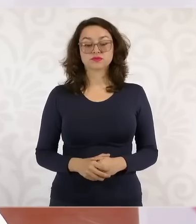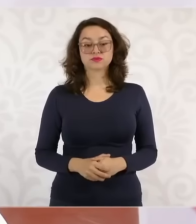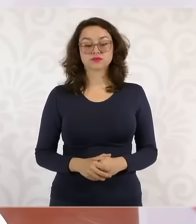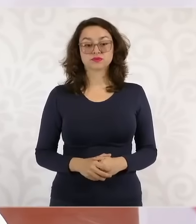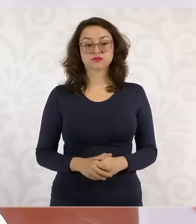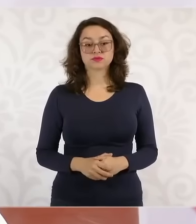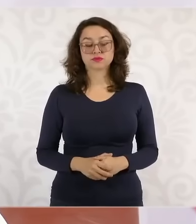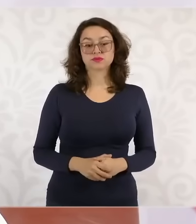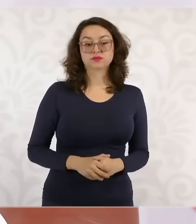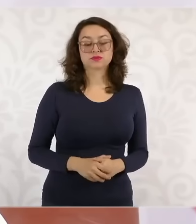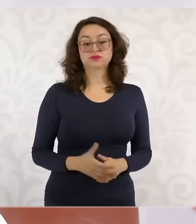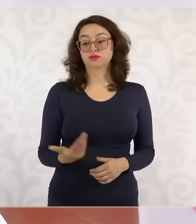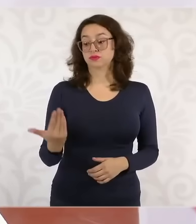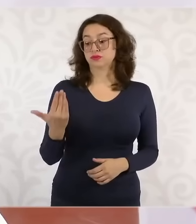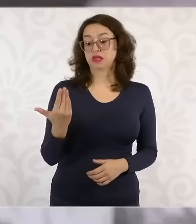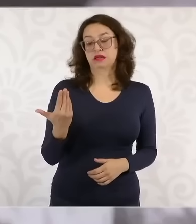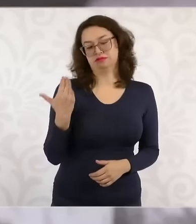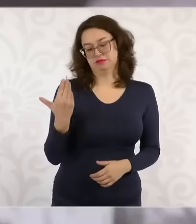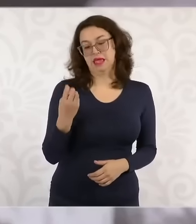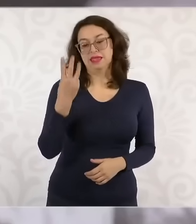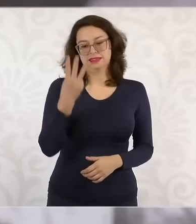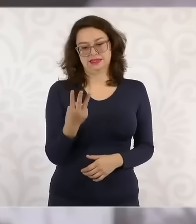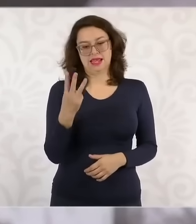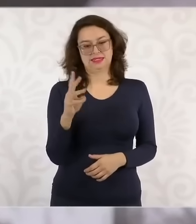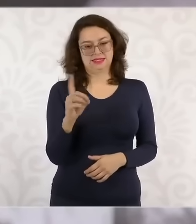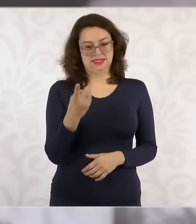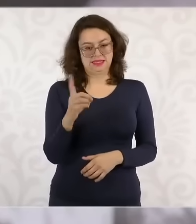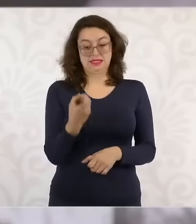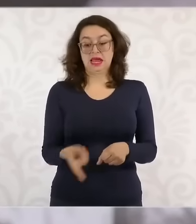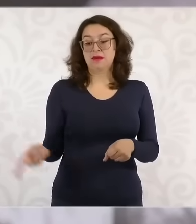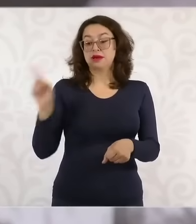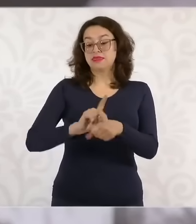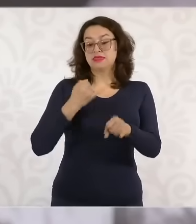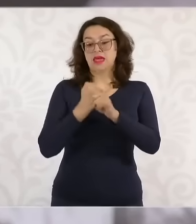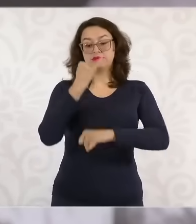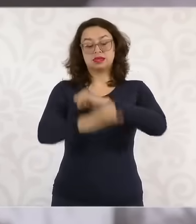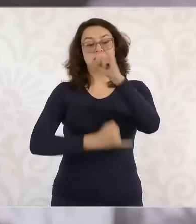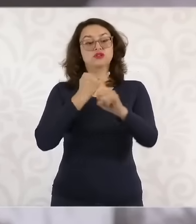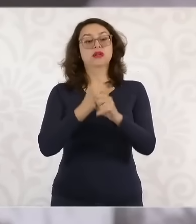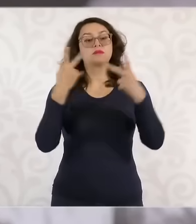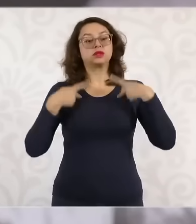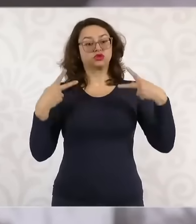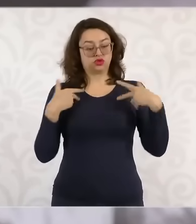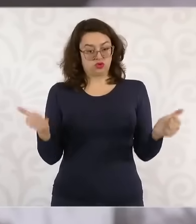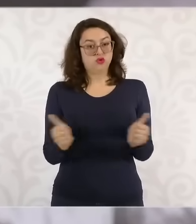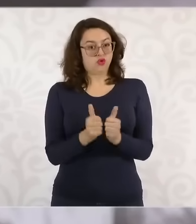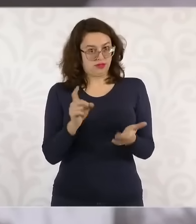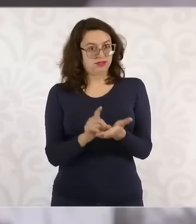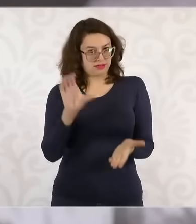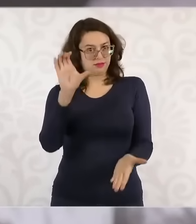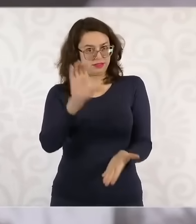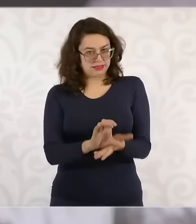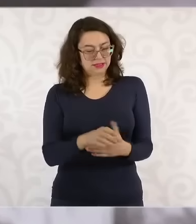3 de diciembre es el día internacional de las personas con discapacidad con motivo de ese día.